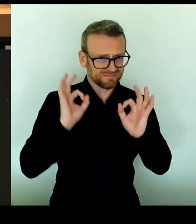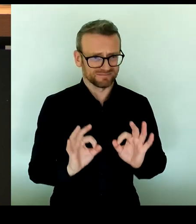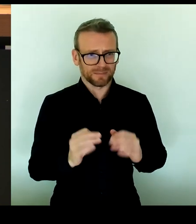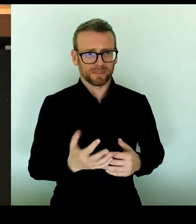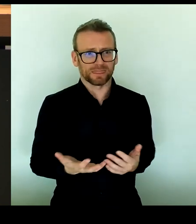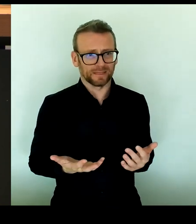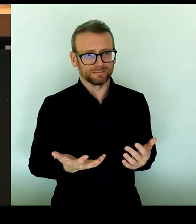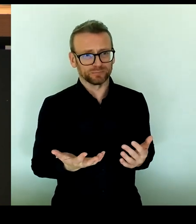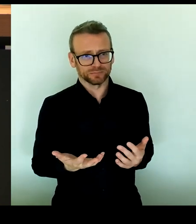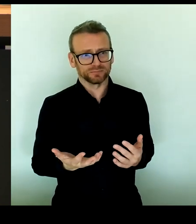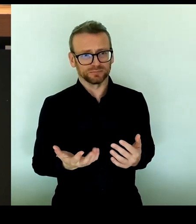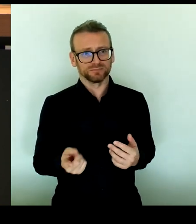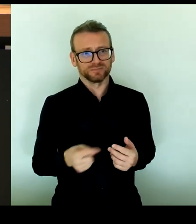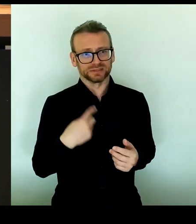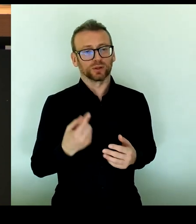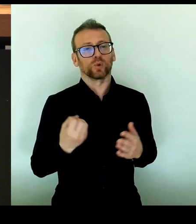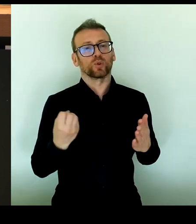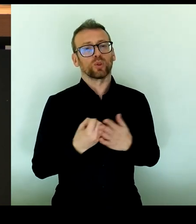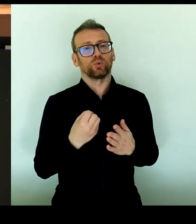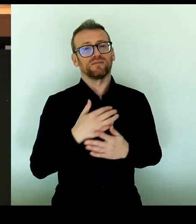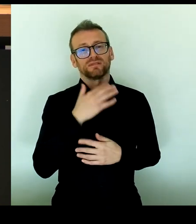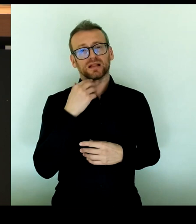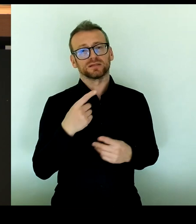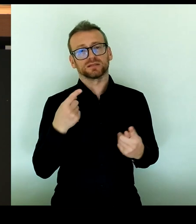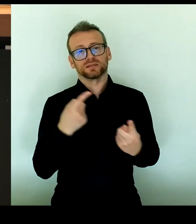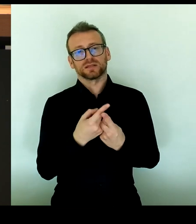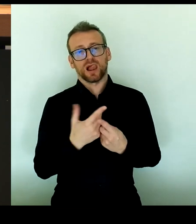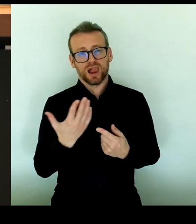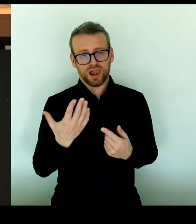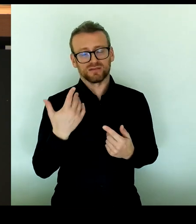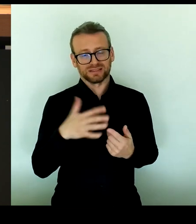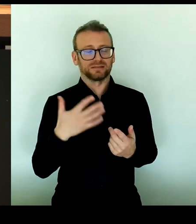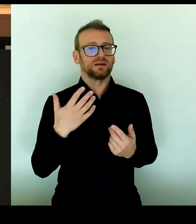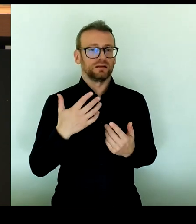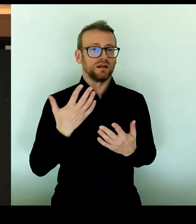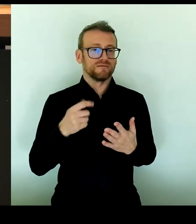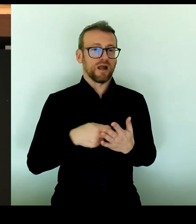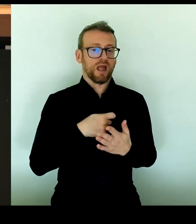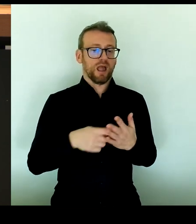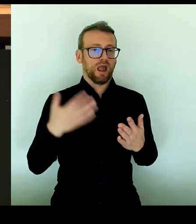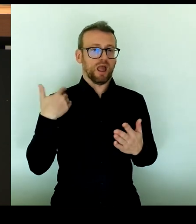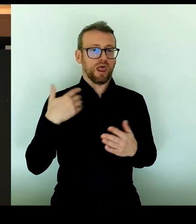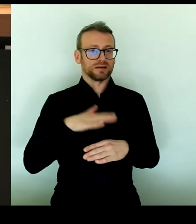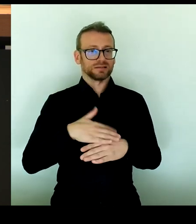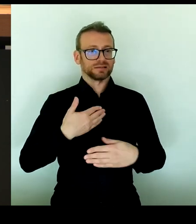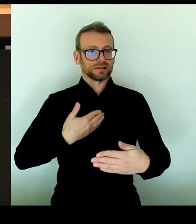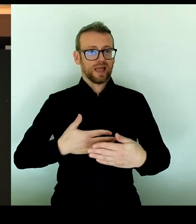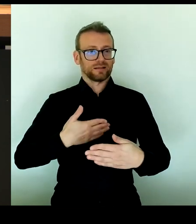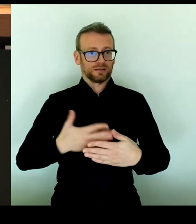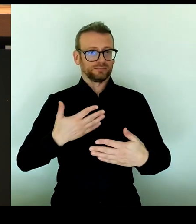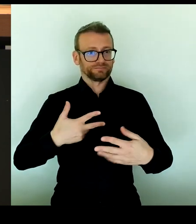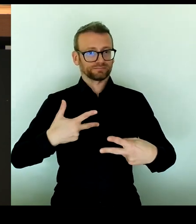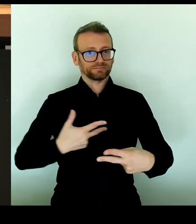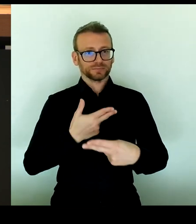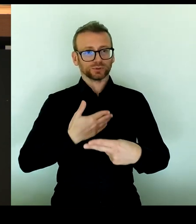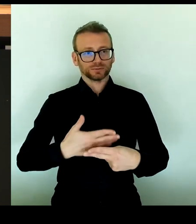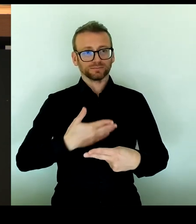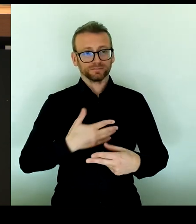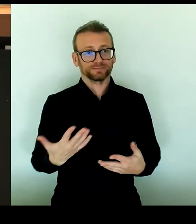Situation kompliziert ist. Das spielen sehr viele Akteure oder Akteurinnen mit. Wir haben alle Betroffenen und Beteiligten angehört und